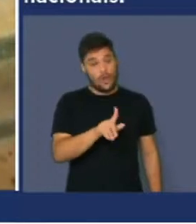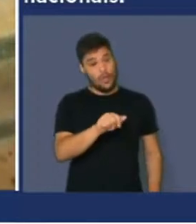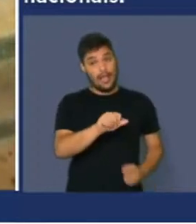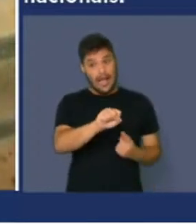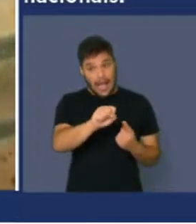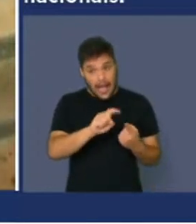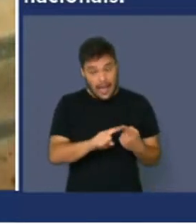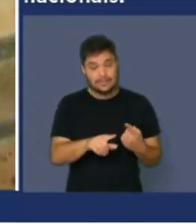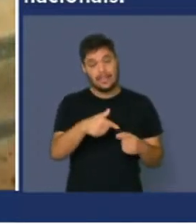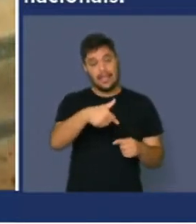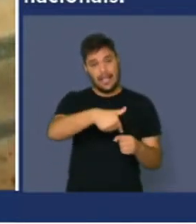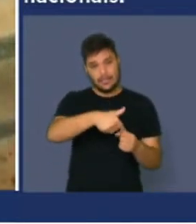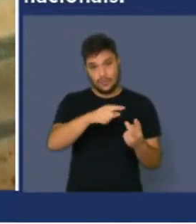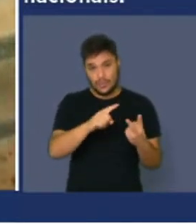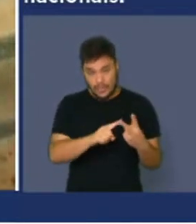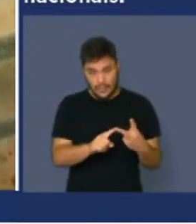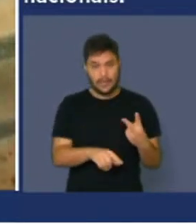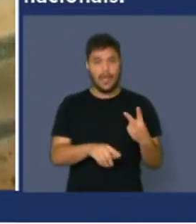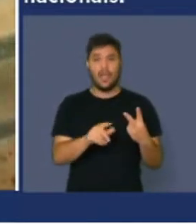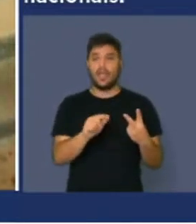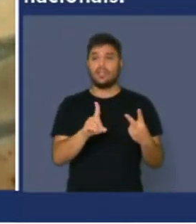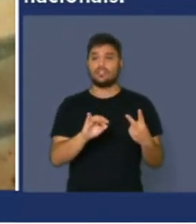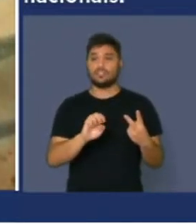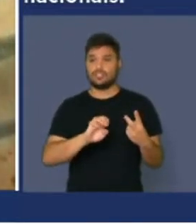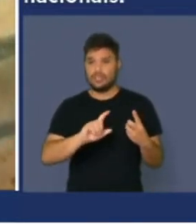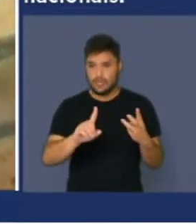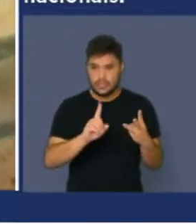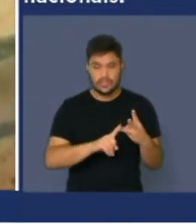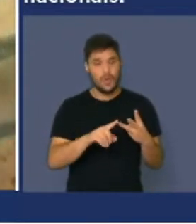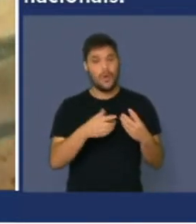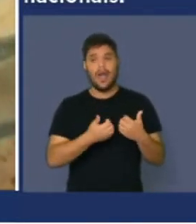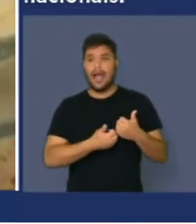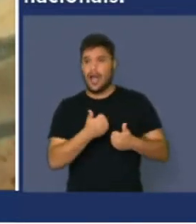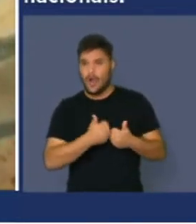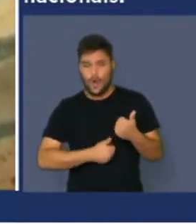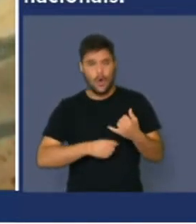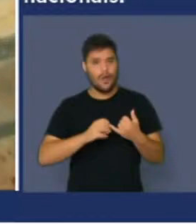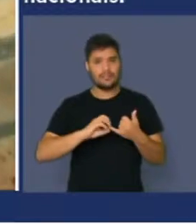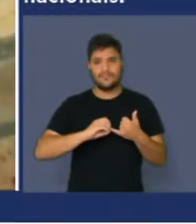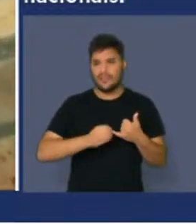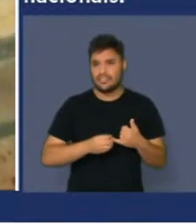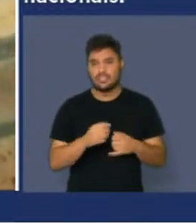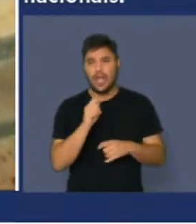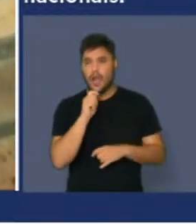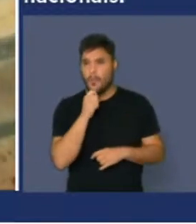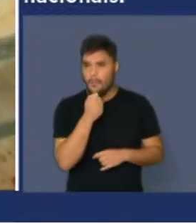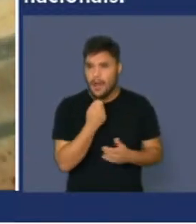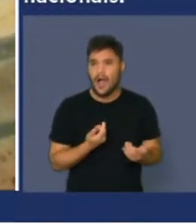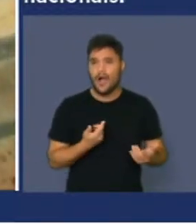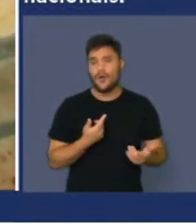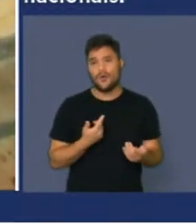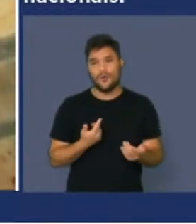FEIJÃO, DO PÃO COMO DISSE O LÍDER FREIXO, DE TODAS ESSAS COISAS QUE TÊM A VER COM A VIDA REAL DE CADA UM DOS